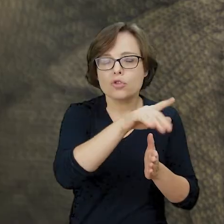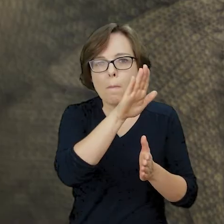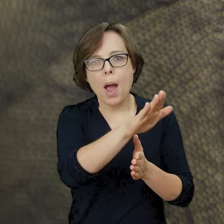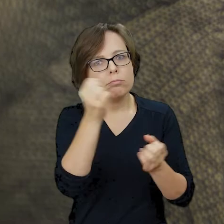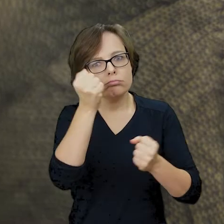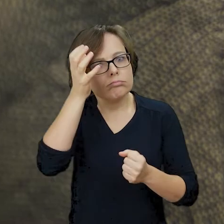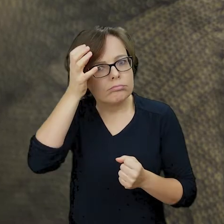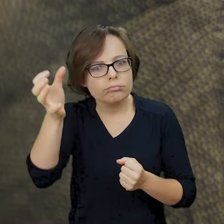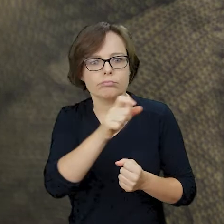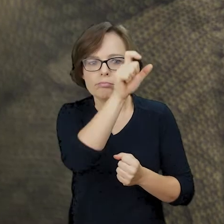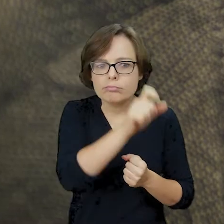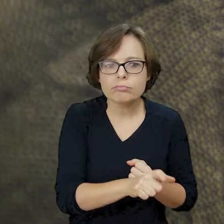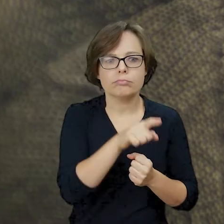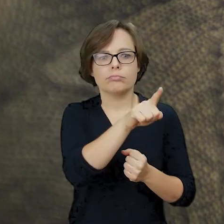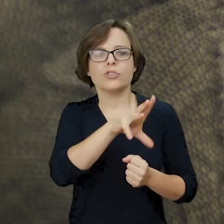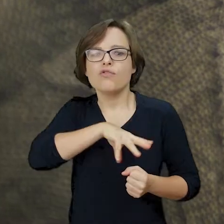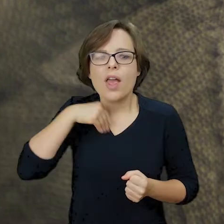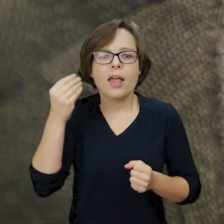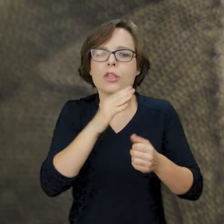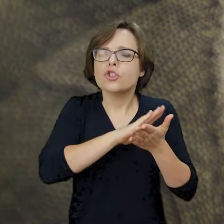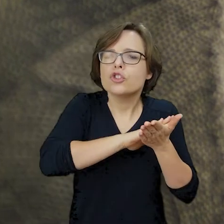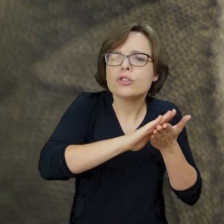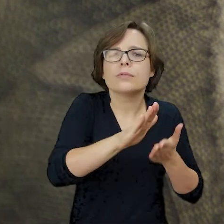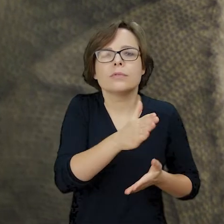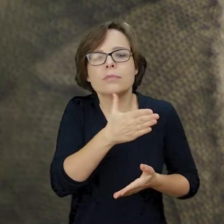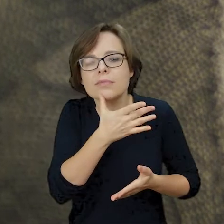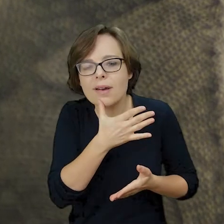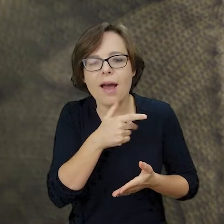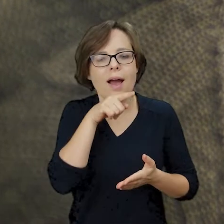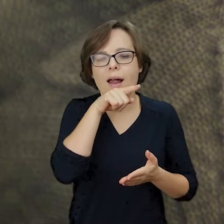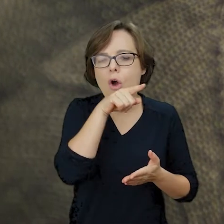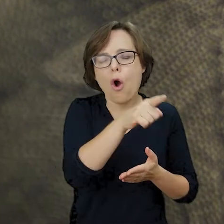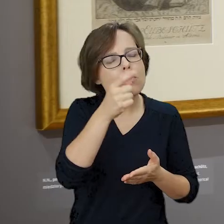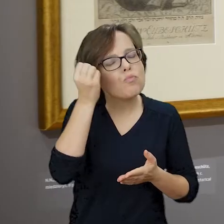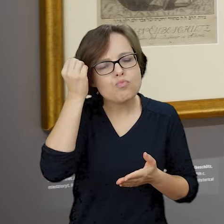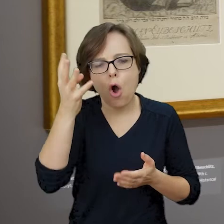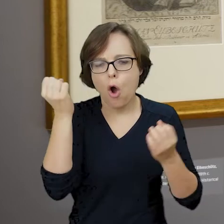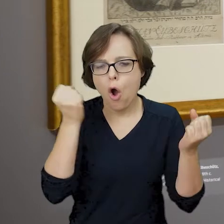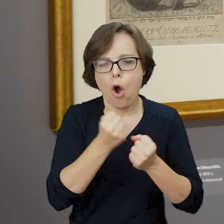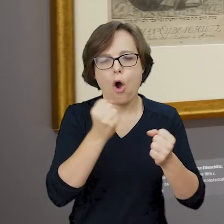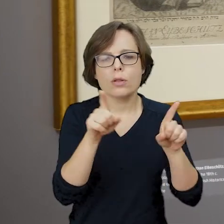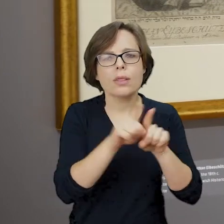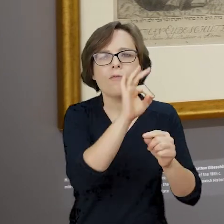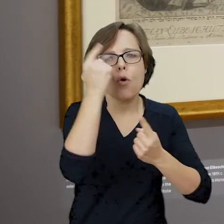chasyd święty i czysty w Izraelu, mistrz we wszystkich rodzajach mądrości, o przenikliwym i głębokim umyśle,